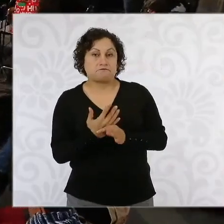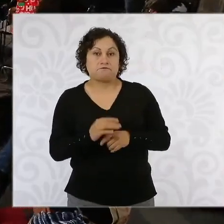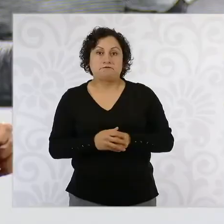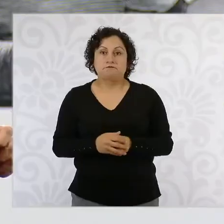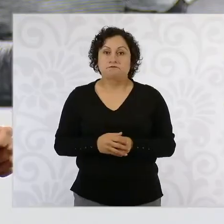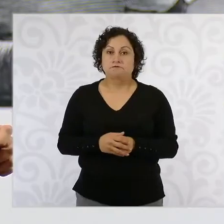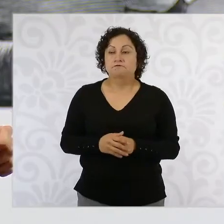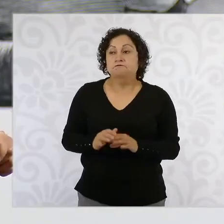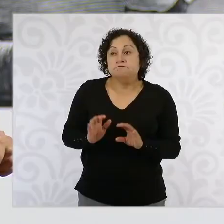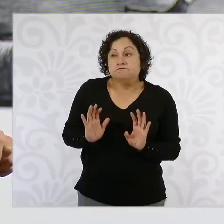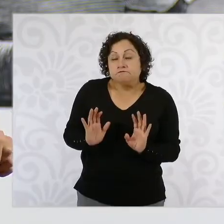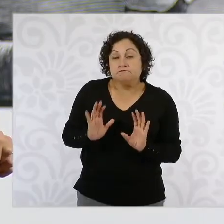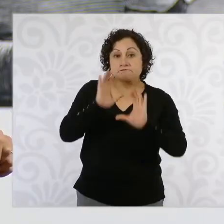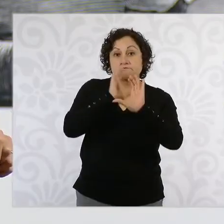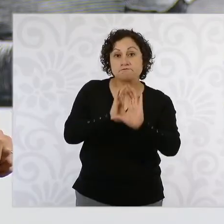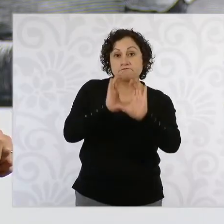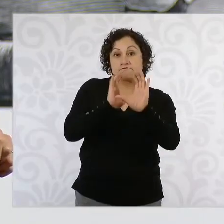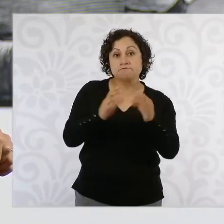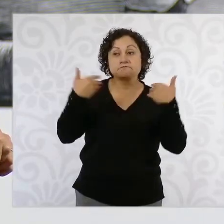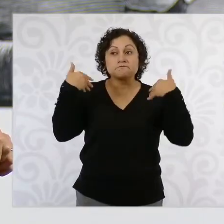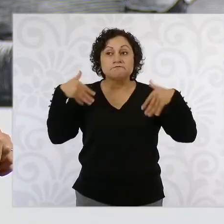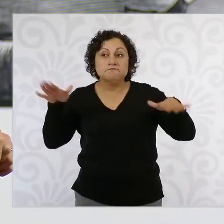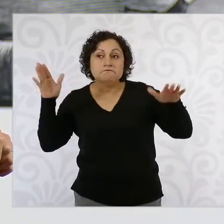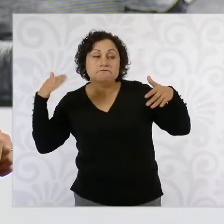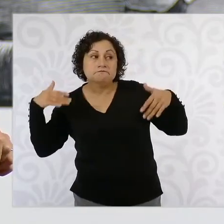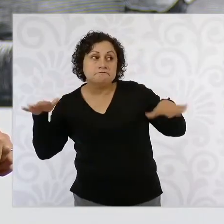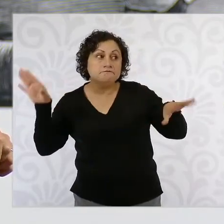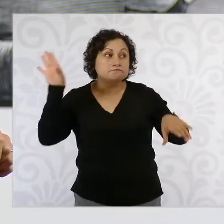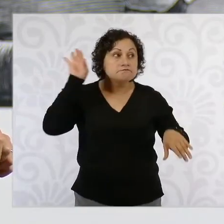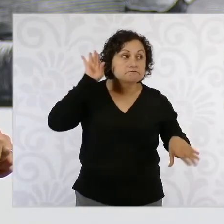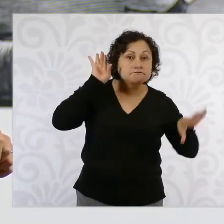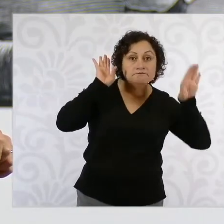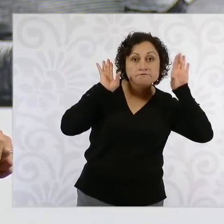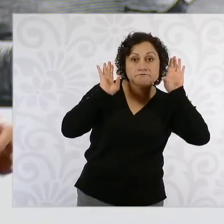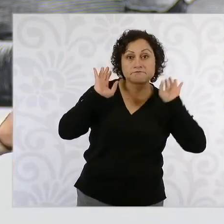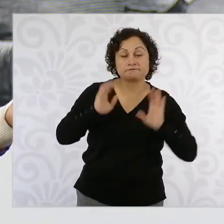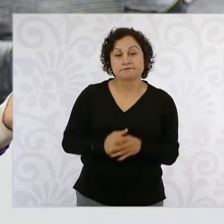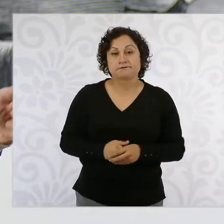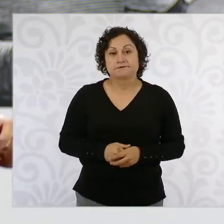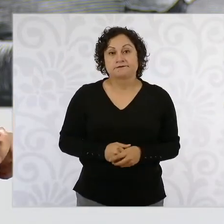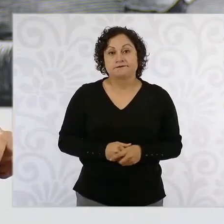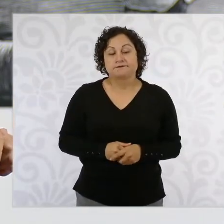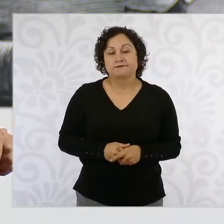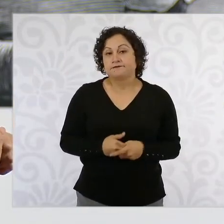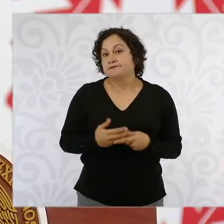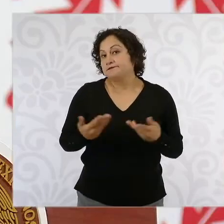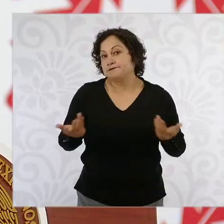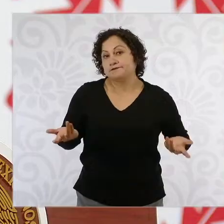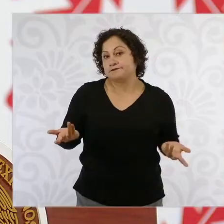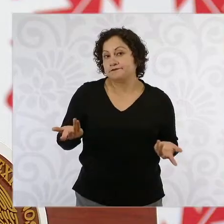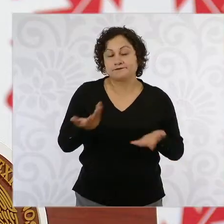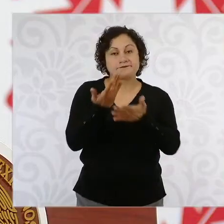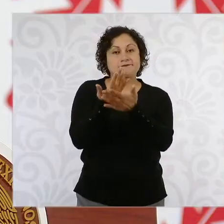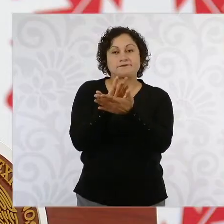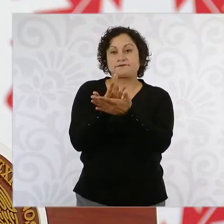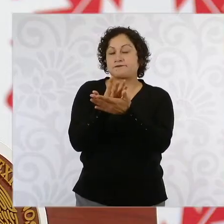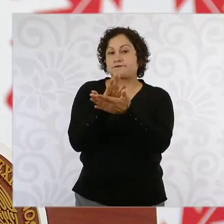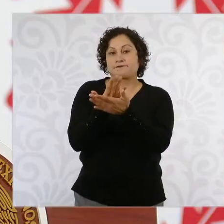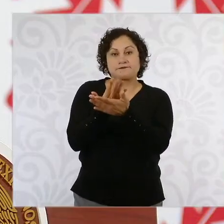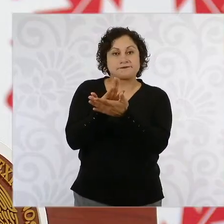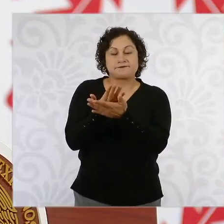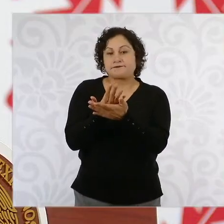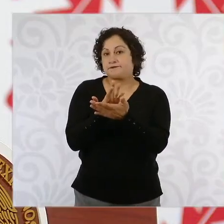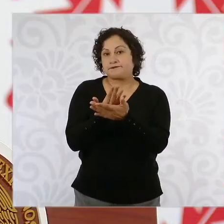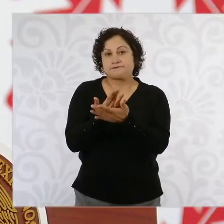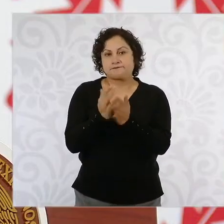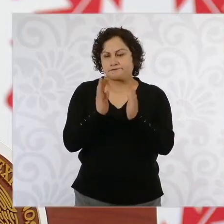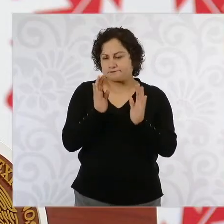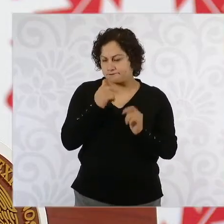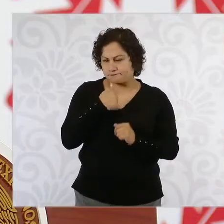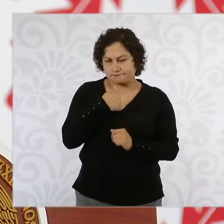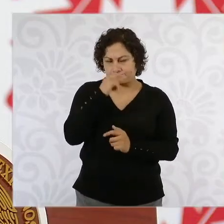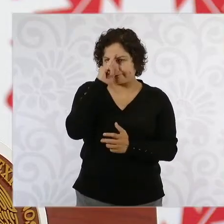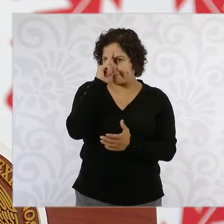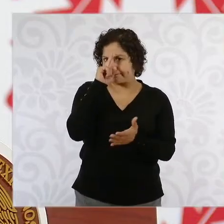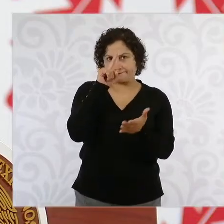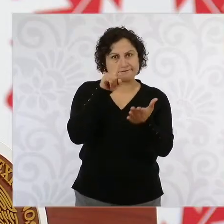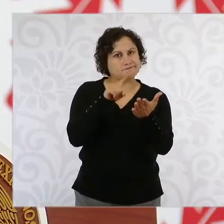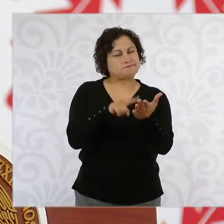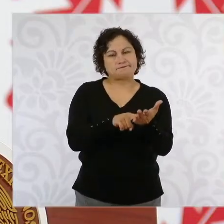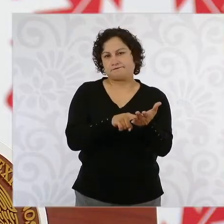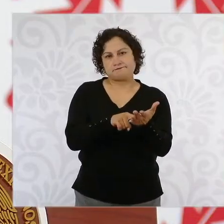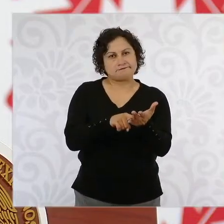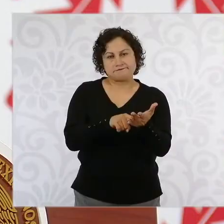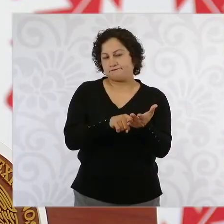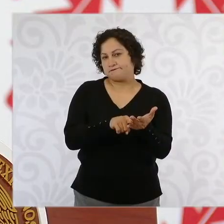son hay que esperar no y no no no creo que más bien no